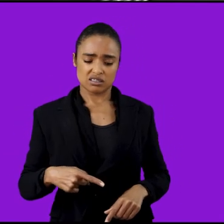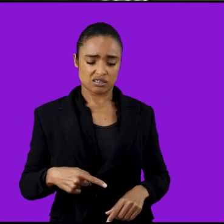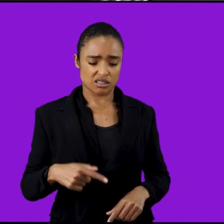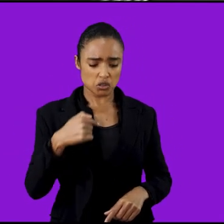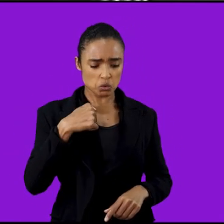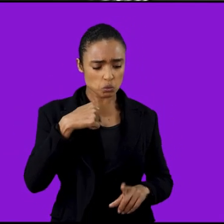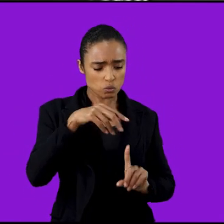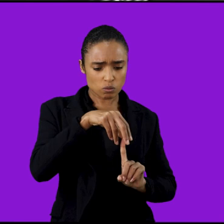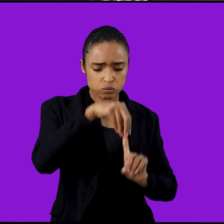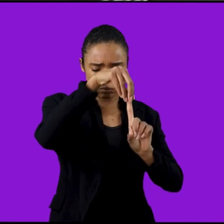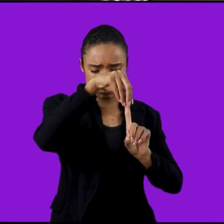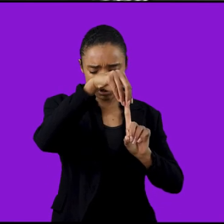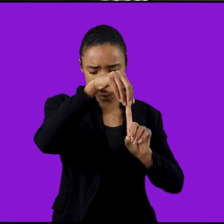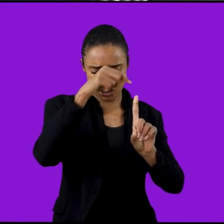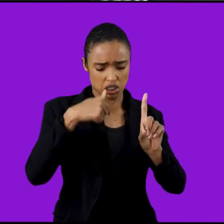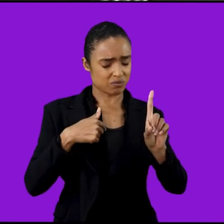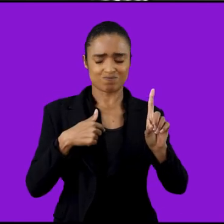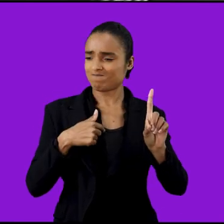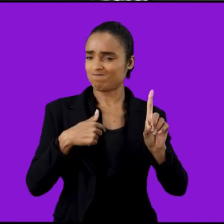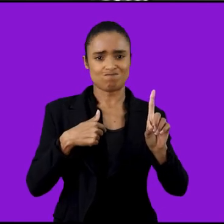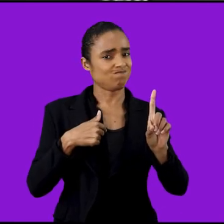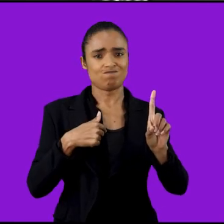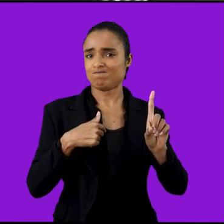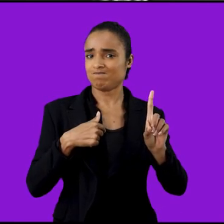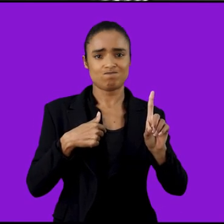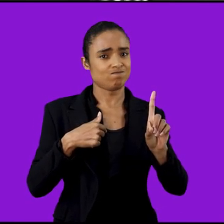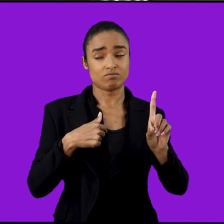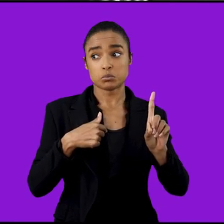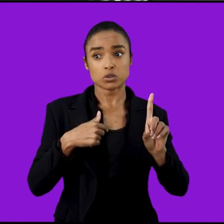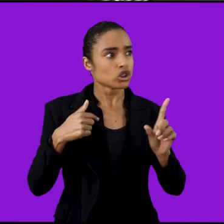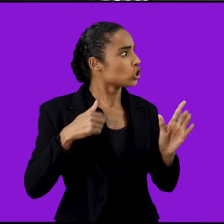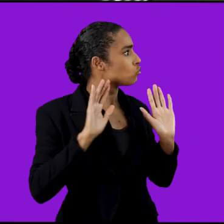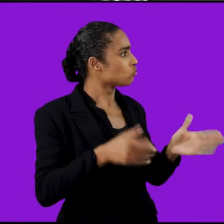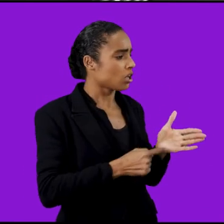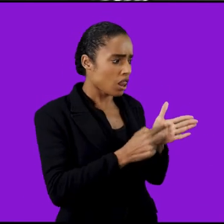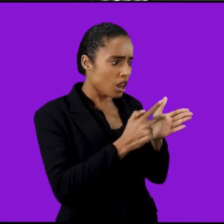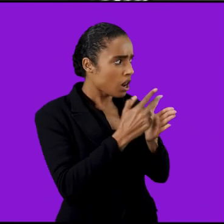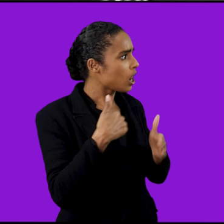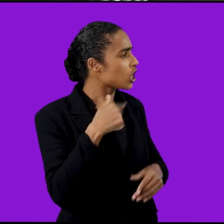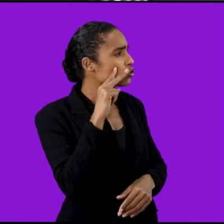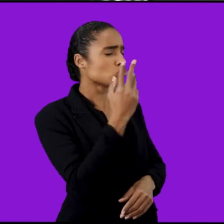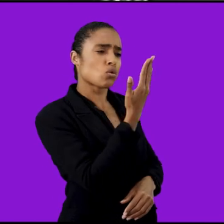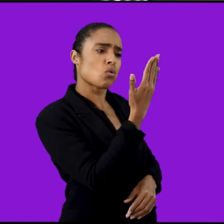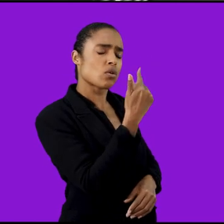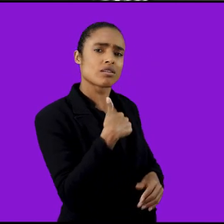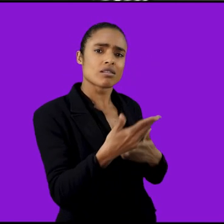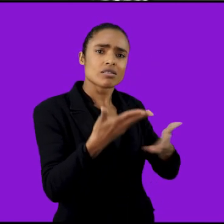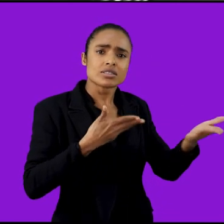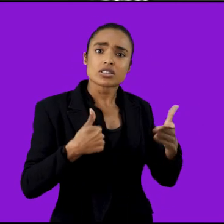Muitas vezes. Muitas vezes, eu. Em relações mesmo no trabalho, mesmo pra montagem quando